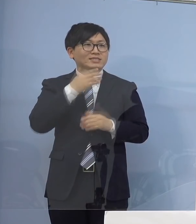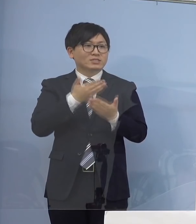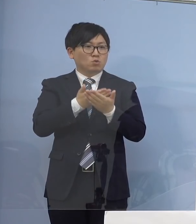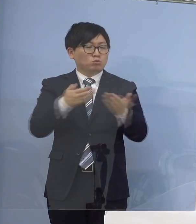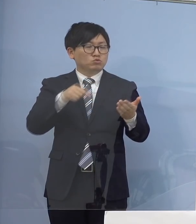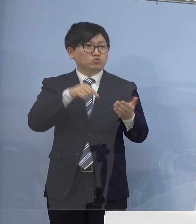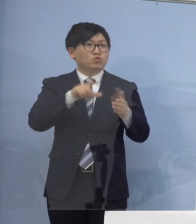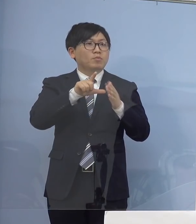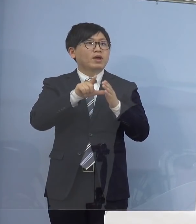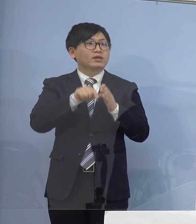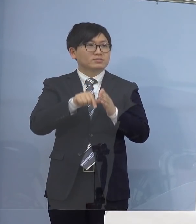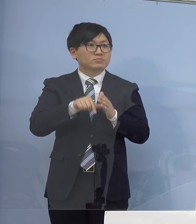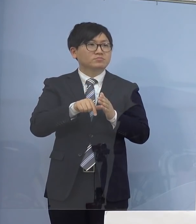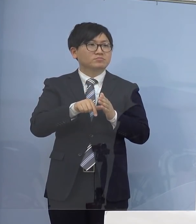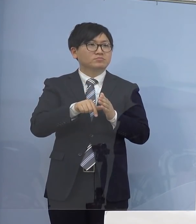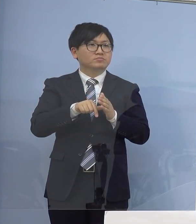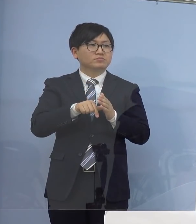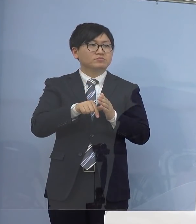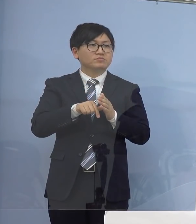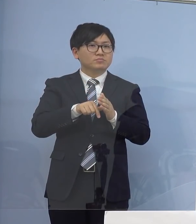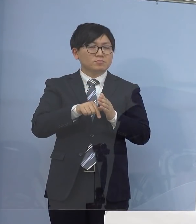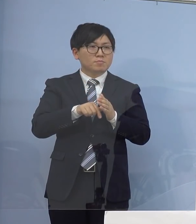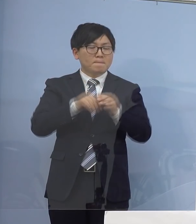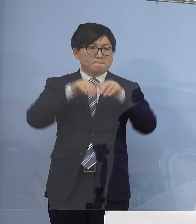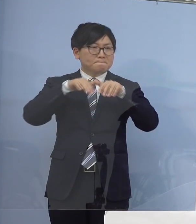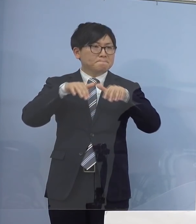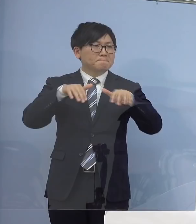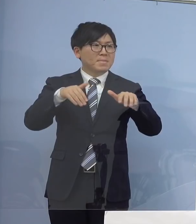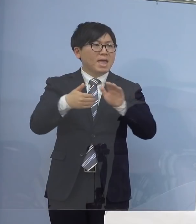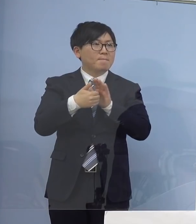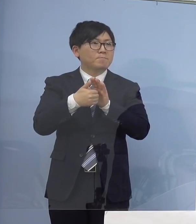特に「まん延防止等重点措置」もそうでありますし